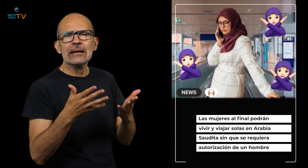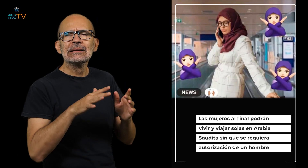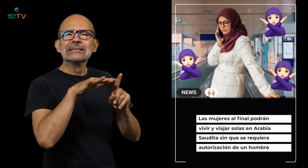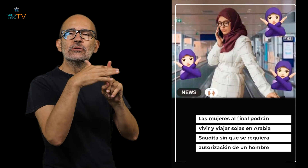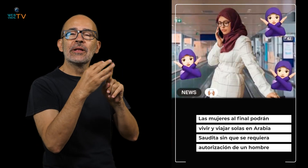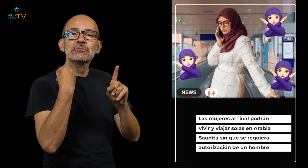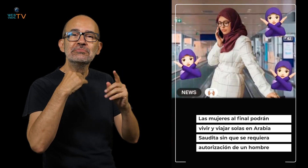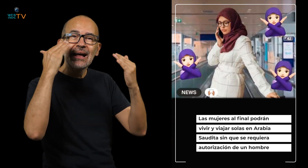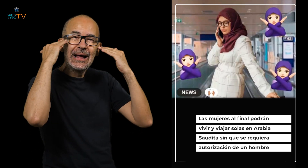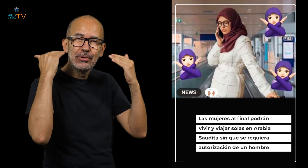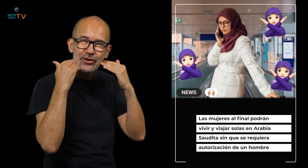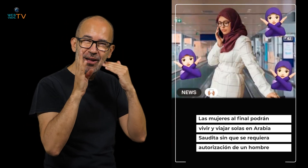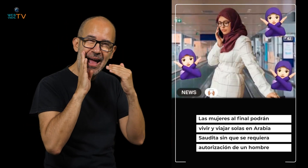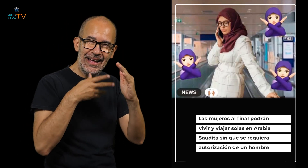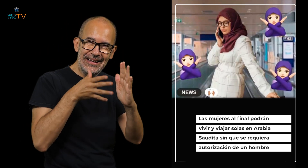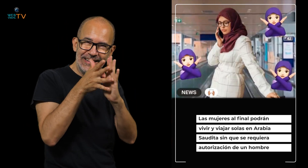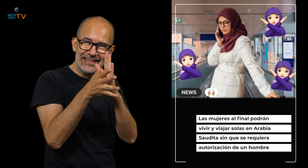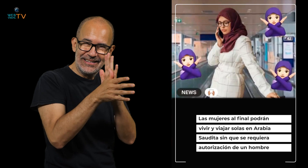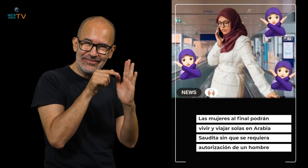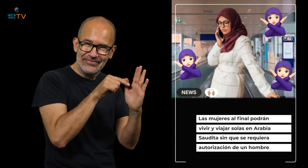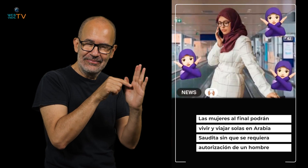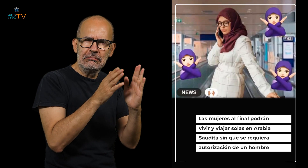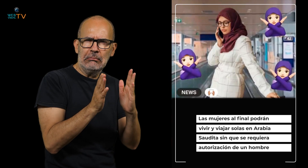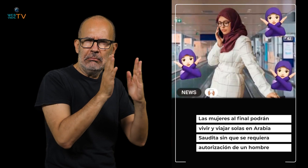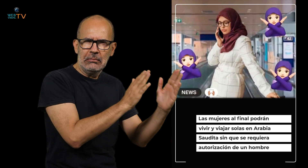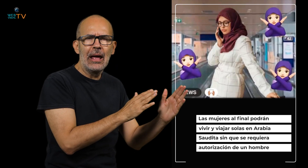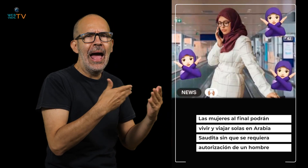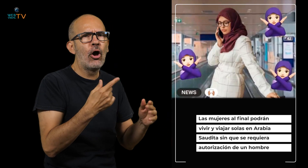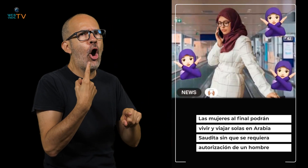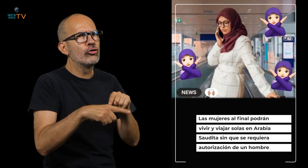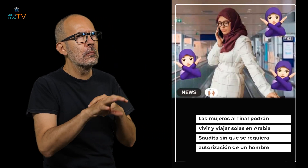Antes os he explicado algunas noticias sobre El Cairo, pues bien, ahora os explicaré